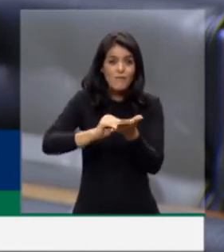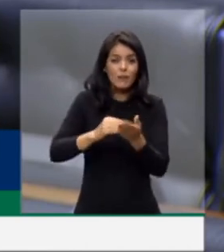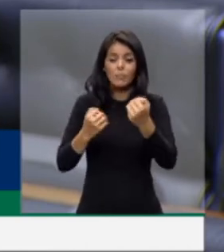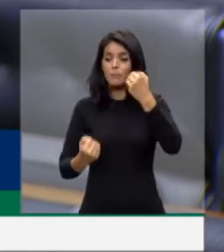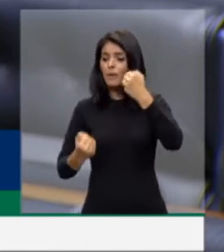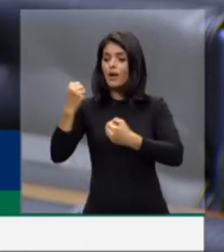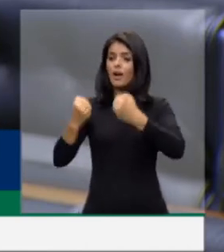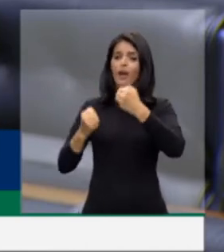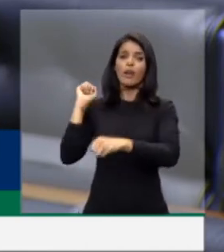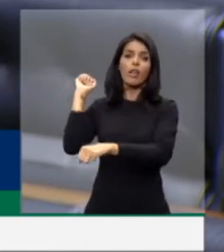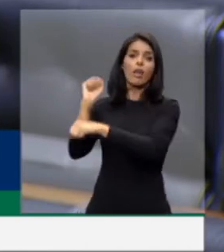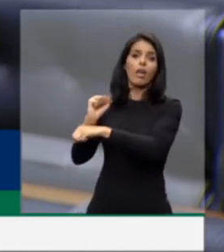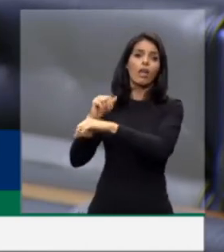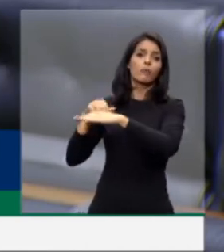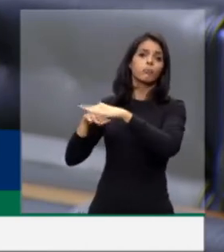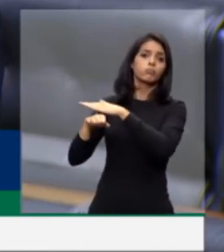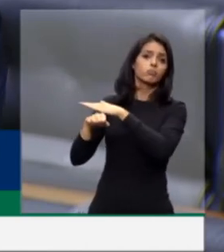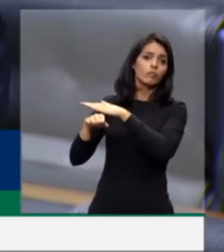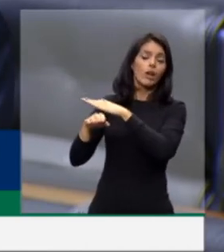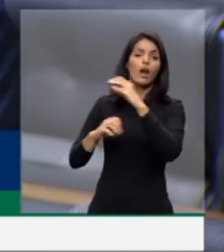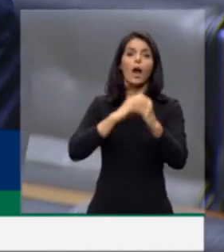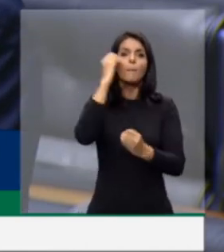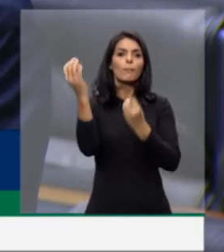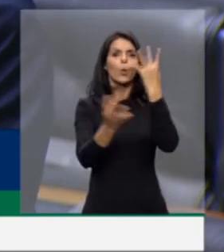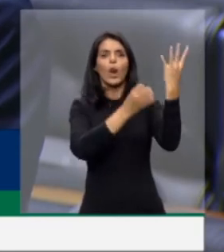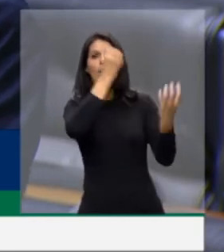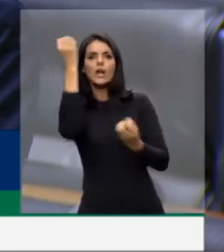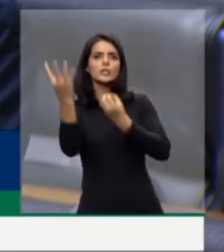QUE NÓS TÍNHAMOS CIRURGIAS ADIADAS, FALTA DE MEDICAMENTOS, FALTA DE EQUIPAMENTOS PÚBLICOS,